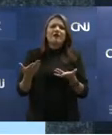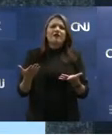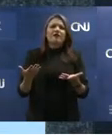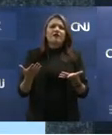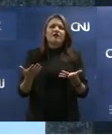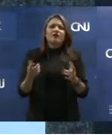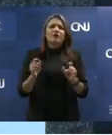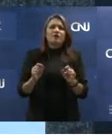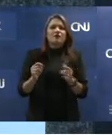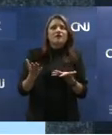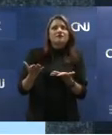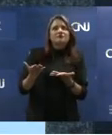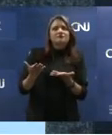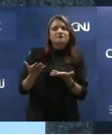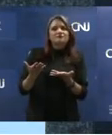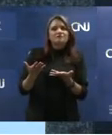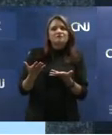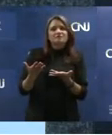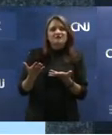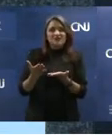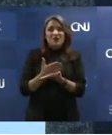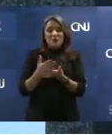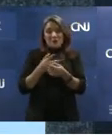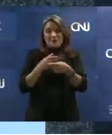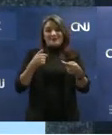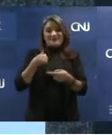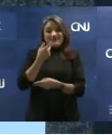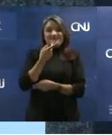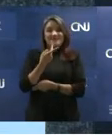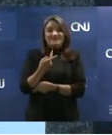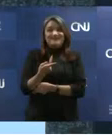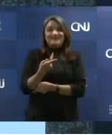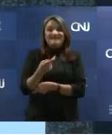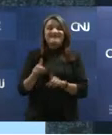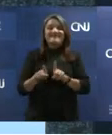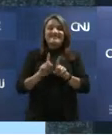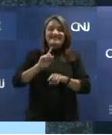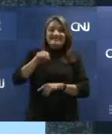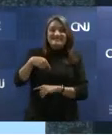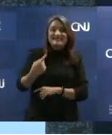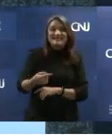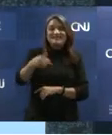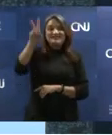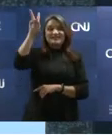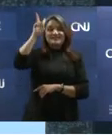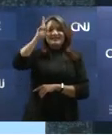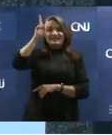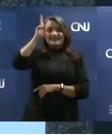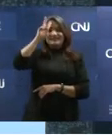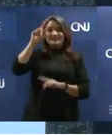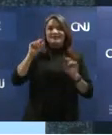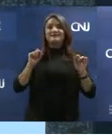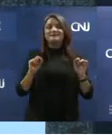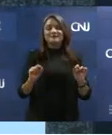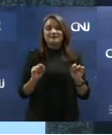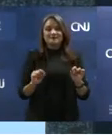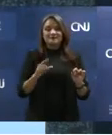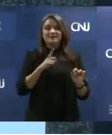mais virtuais que eu vou mencionar, eu vou relembrar fatos assim. Um fato pitoresco nessa atividade